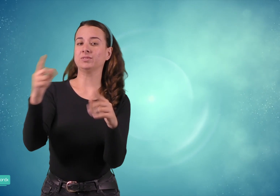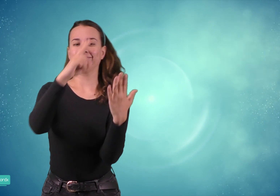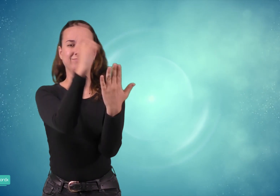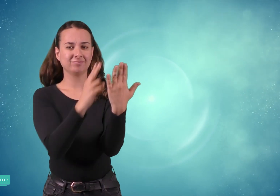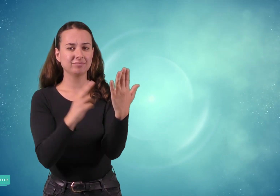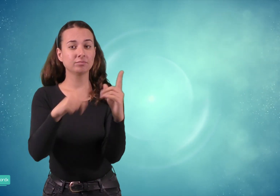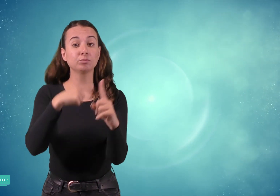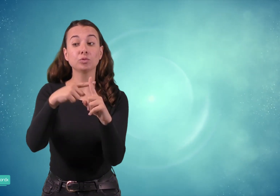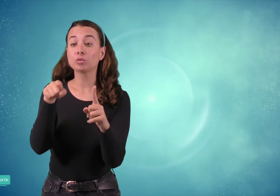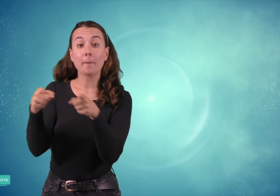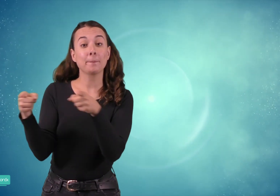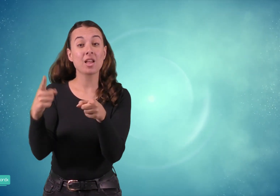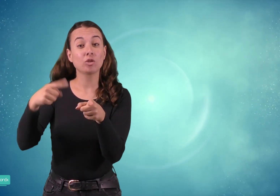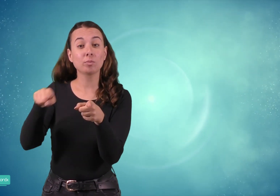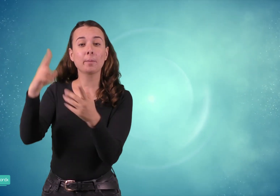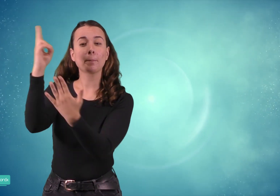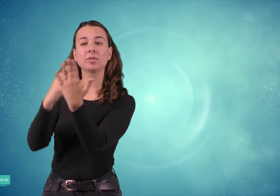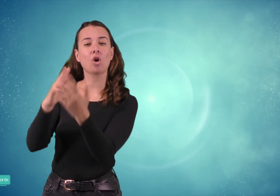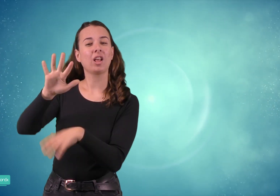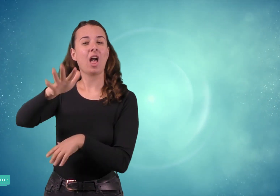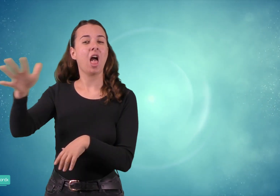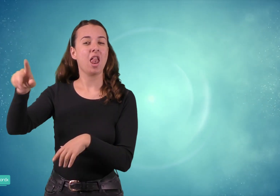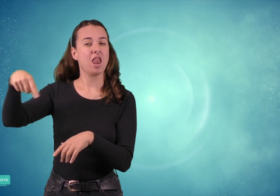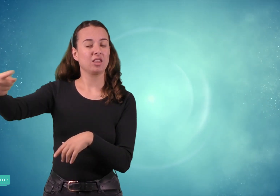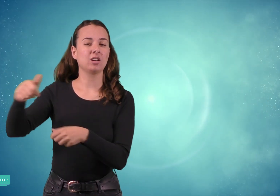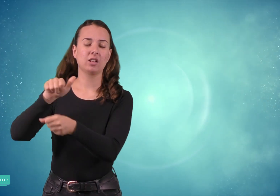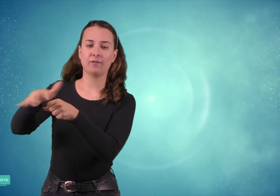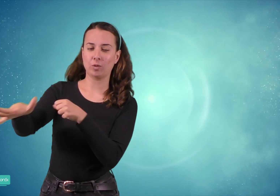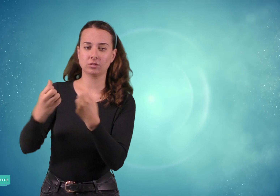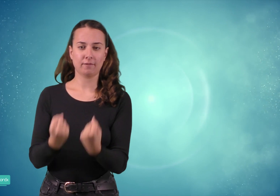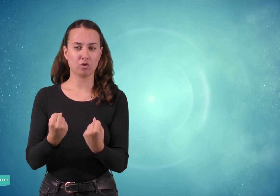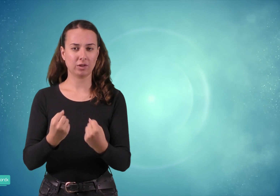ed influenzano i più importanti pittori coevi e del secolo successivo.